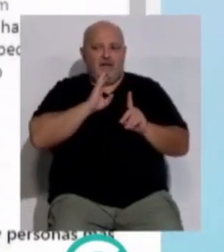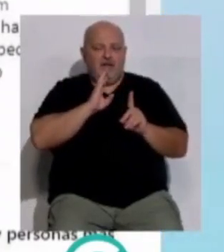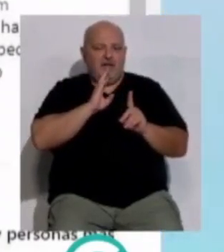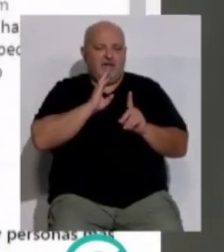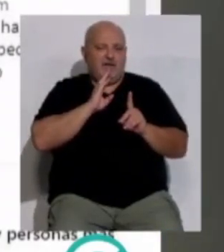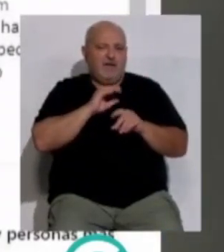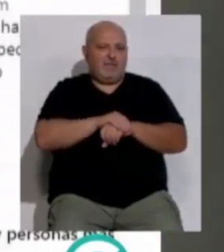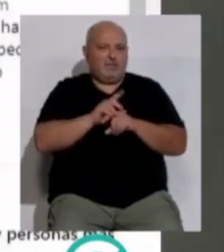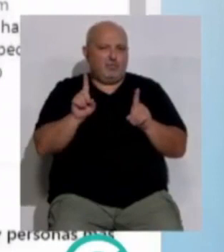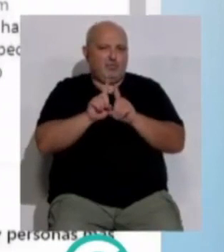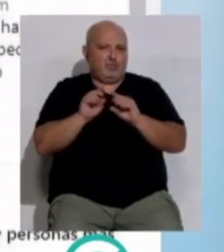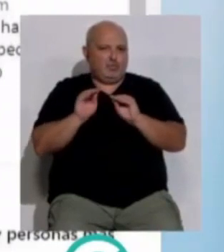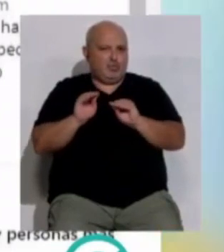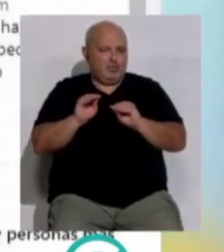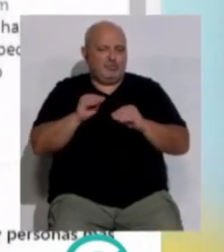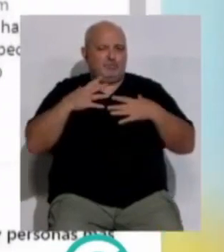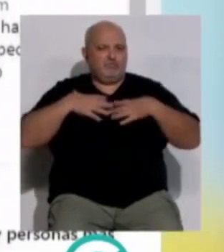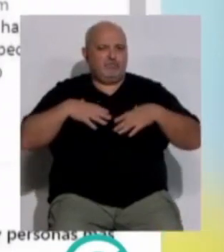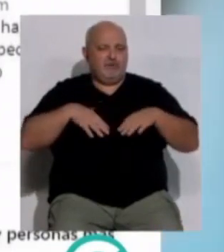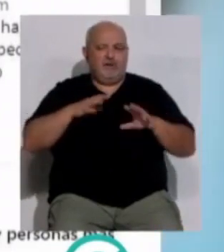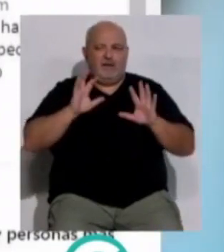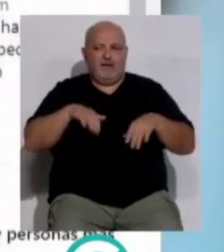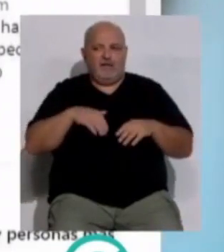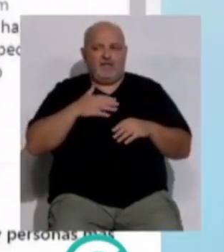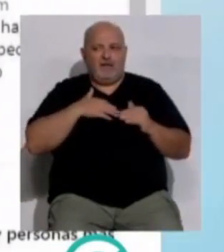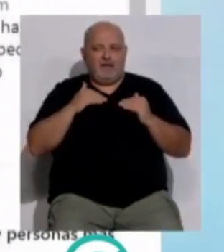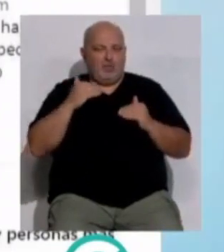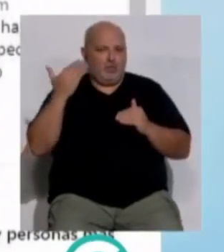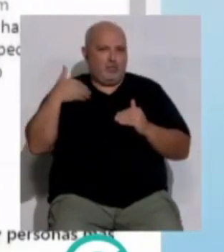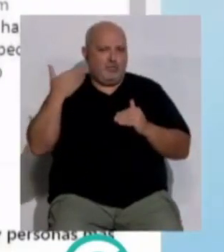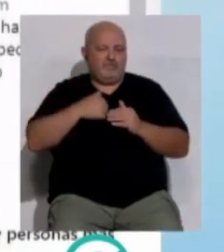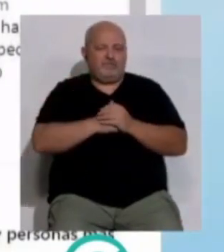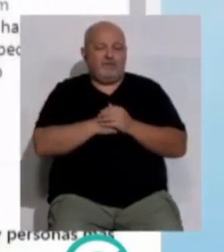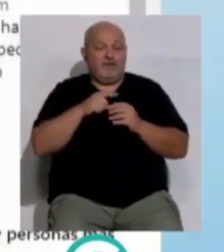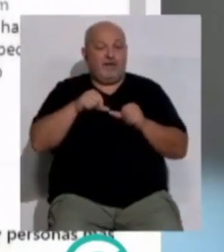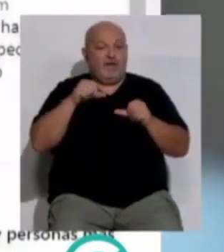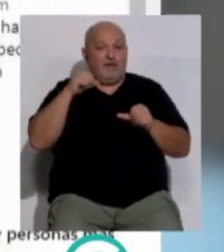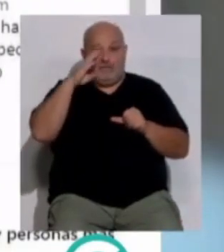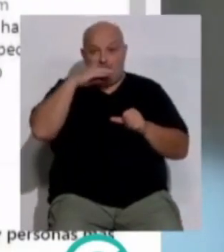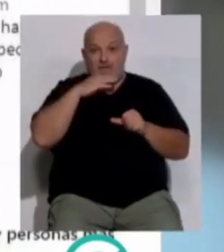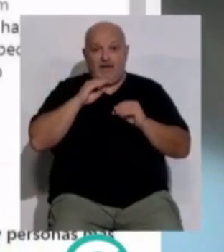un buen amigo con la indumentaria de Cádiz c club de fútbol hay que indicar que su padre Hernández